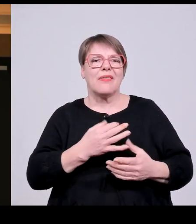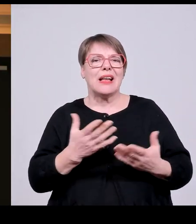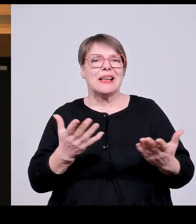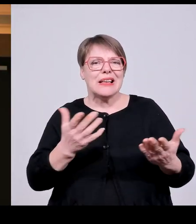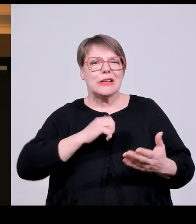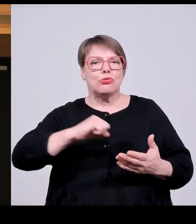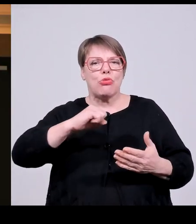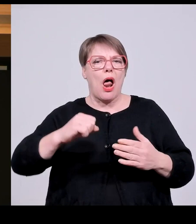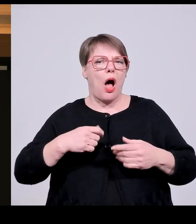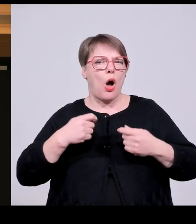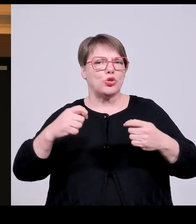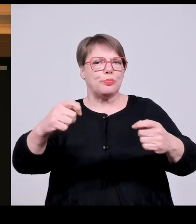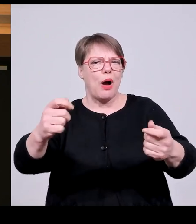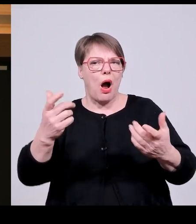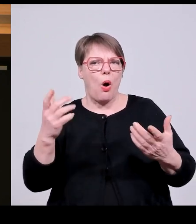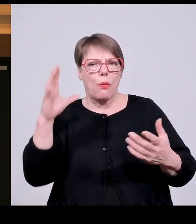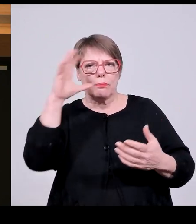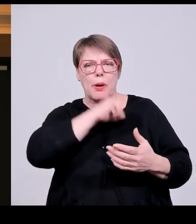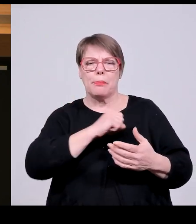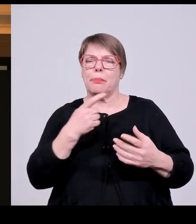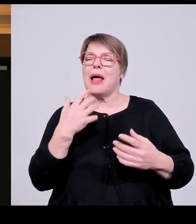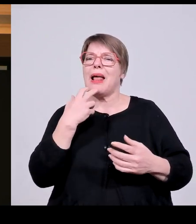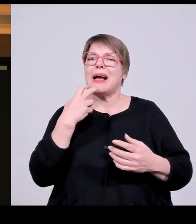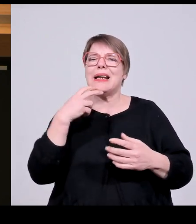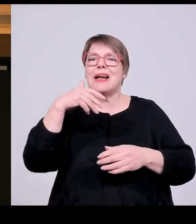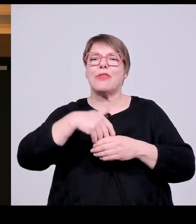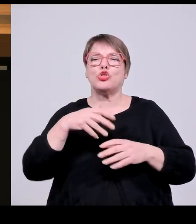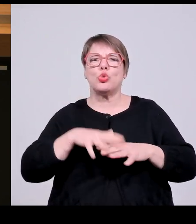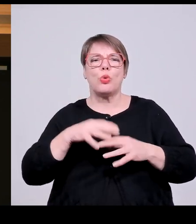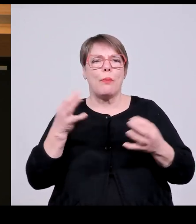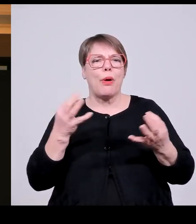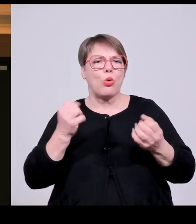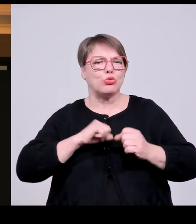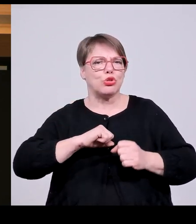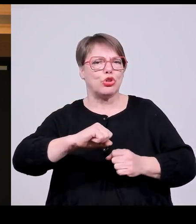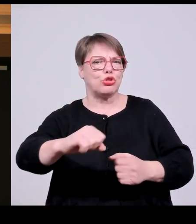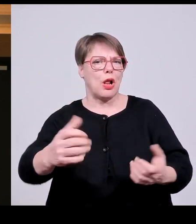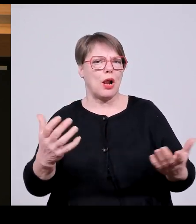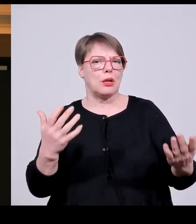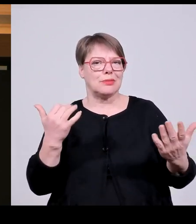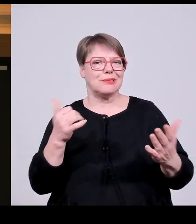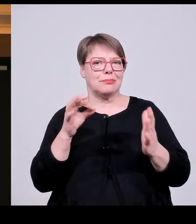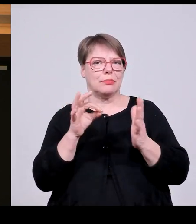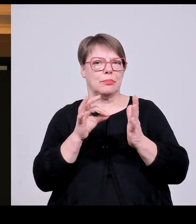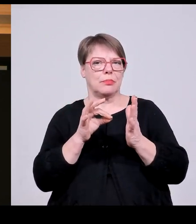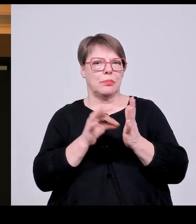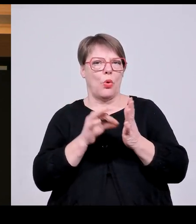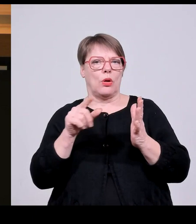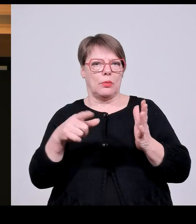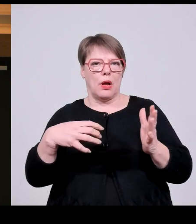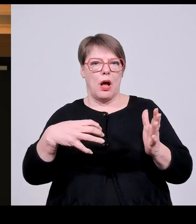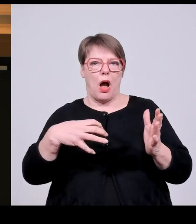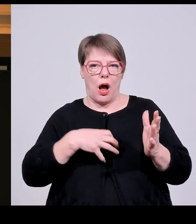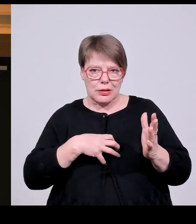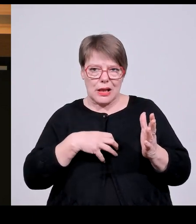eine Solardachpflicht eingeführt haben. Und jetzt fällt Ihnen auf, dass Vorschriften und Gesetze im Land Berlin den Ausbau von